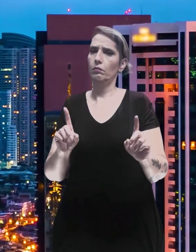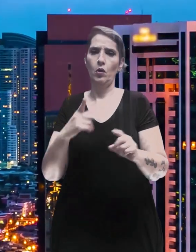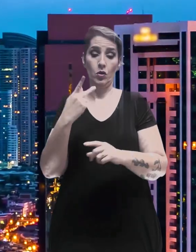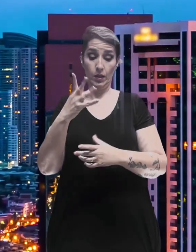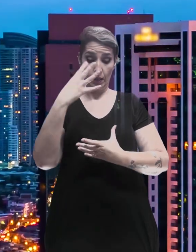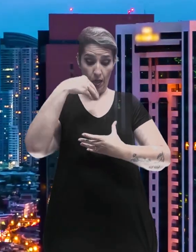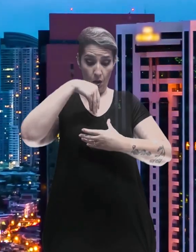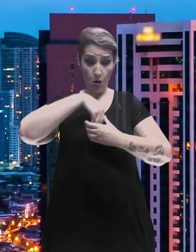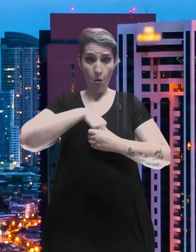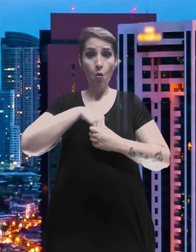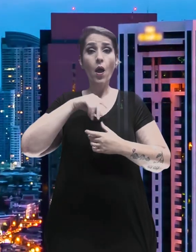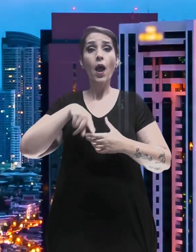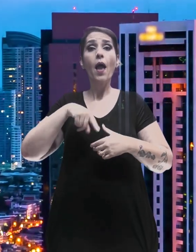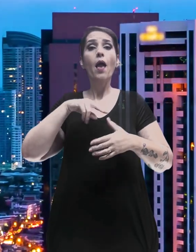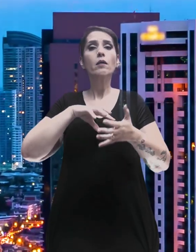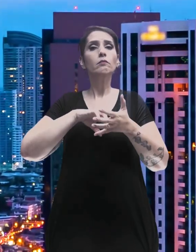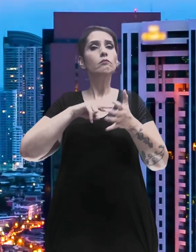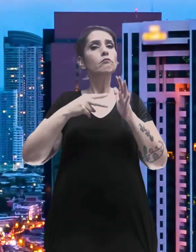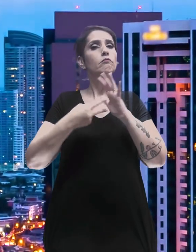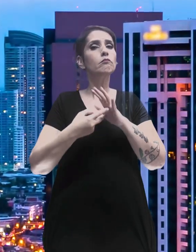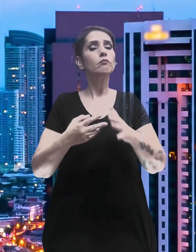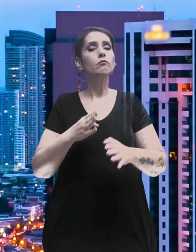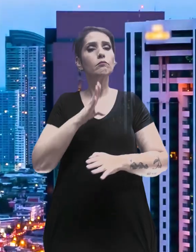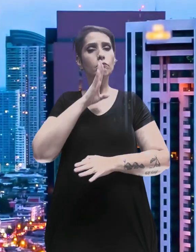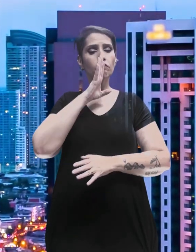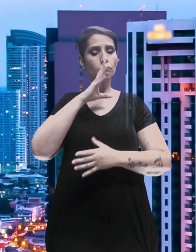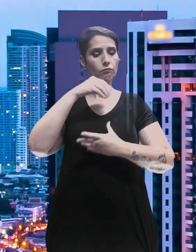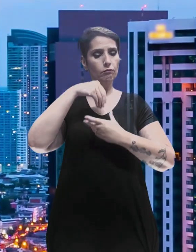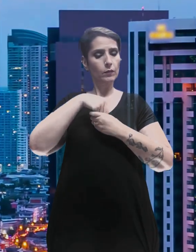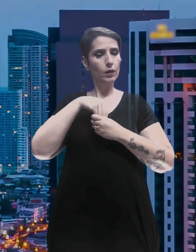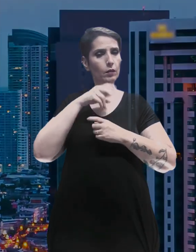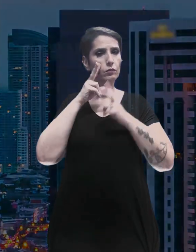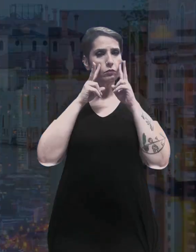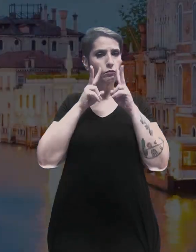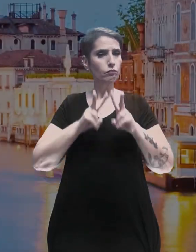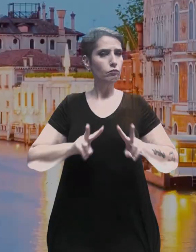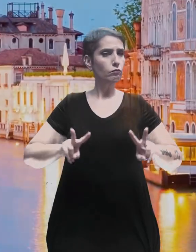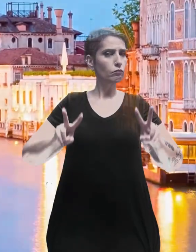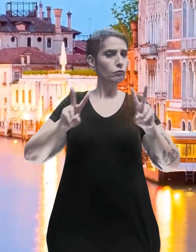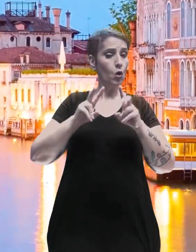Sua verdadeira natureza... é o silêncio que observa.